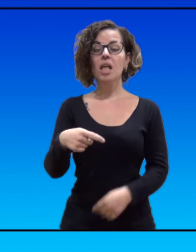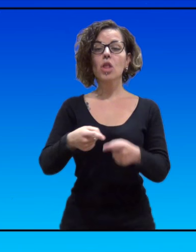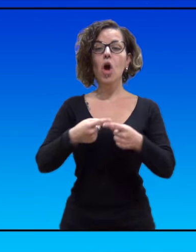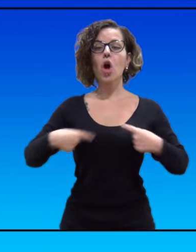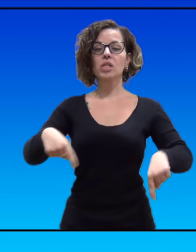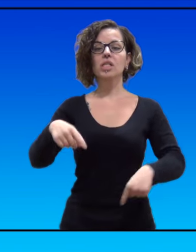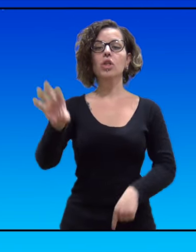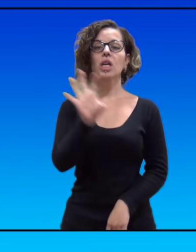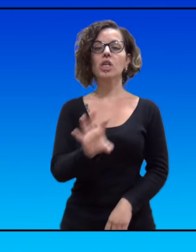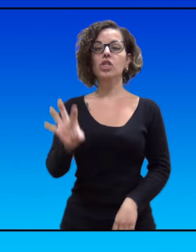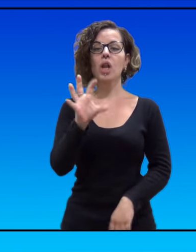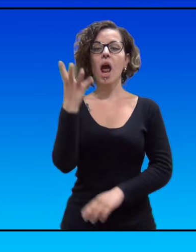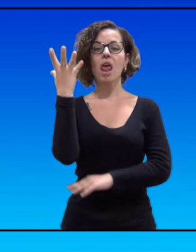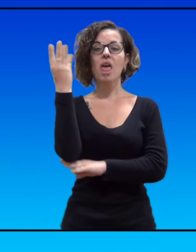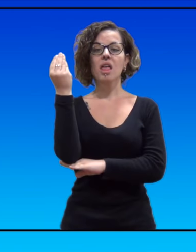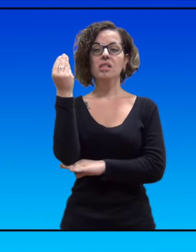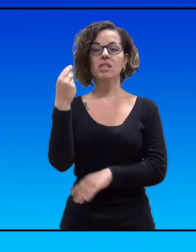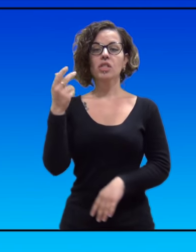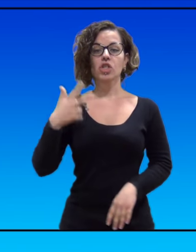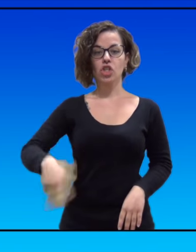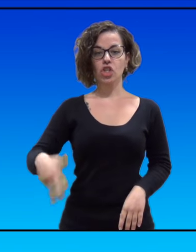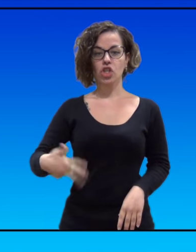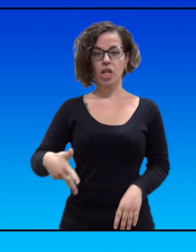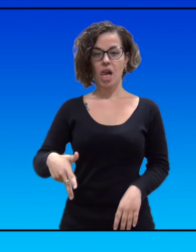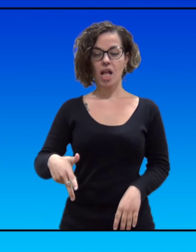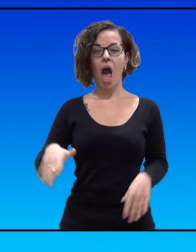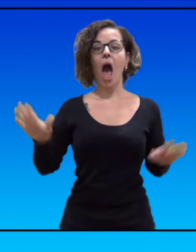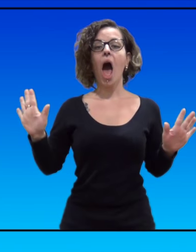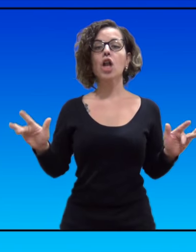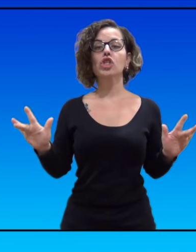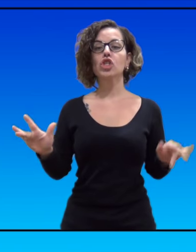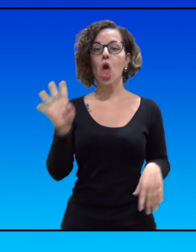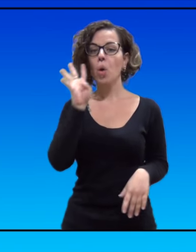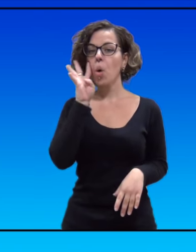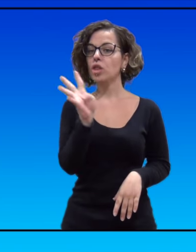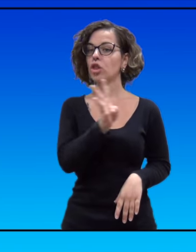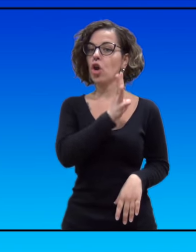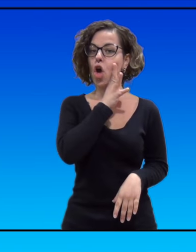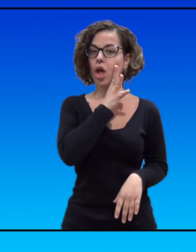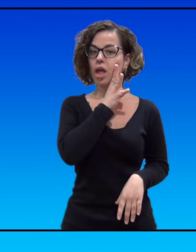il Presidente del Consiglio Regionale ENS Sicilia Angelo Quattrocchi